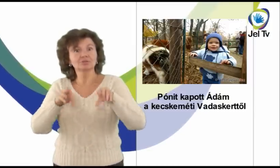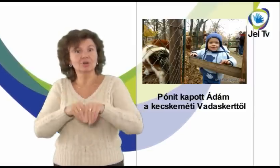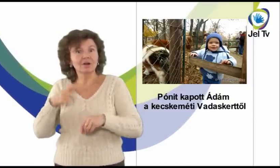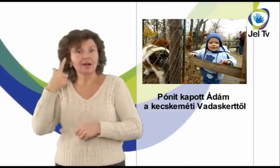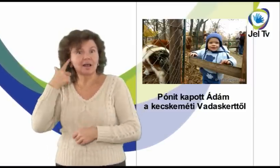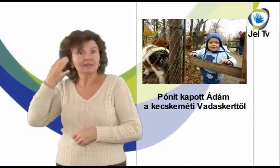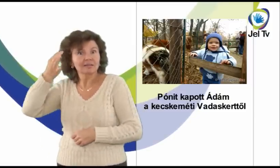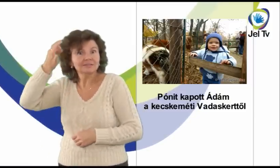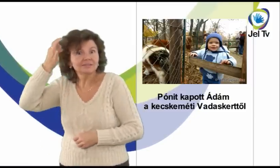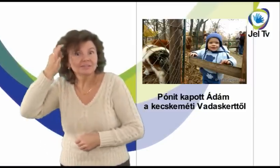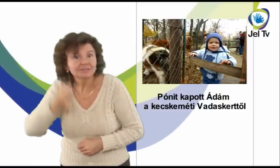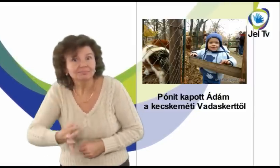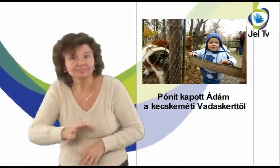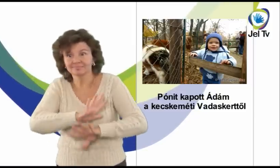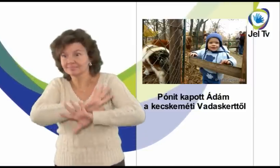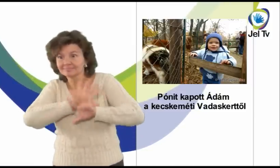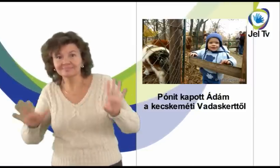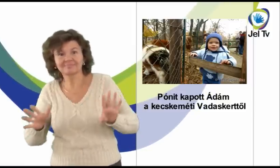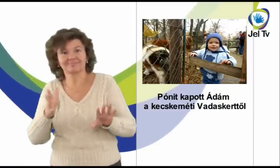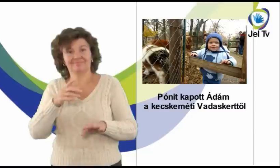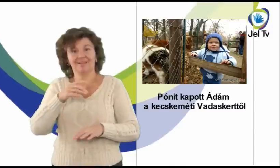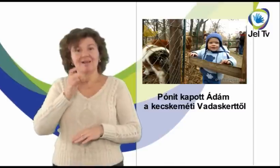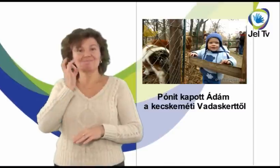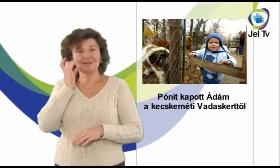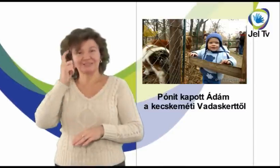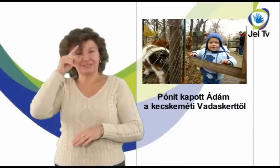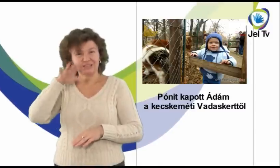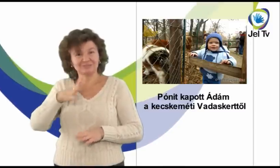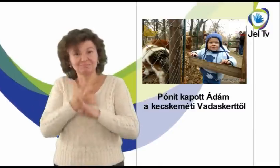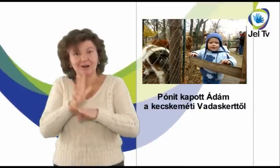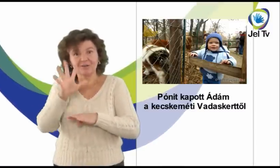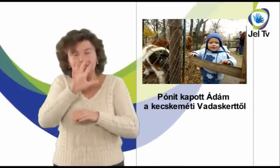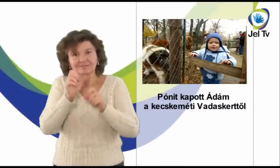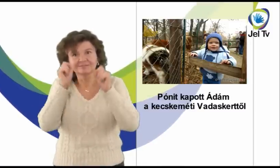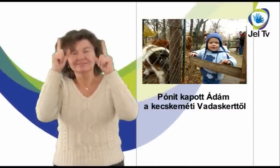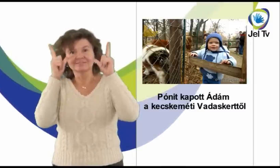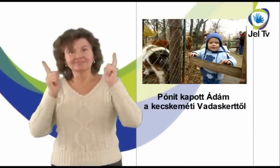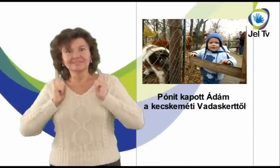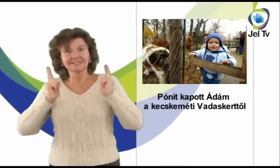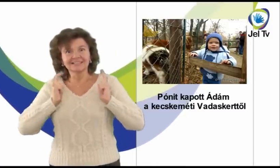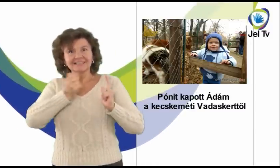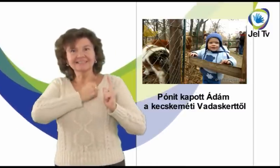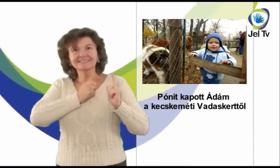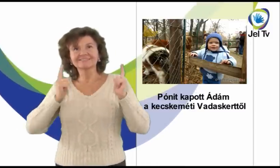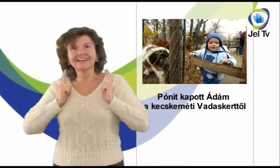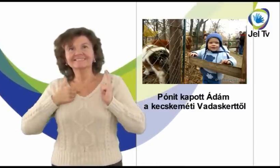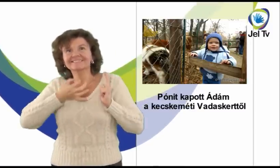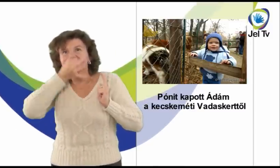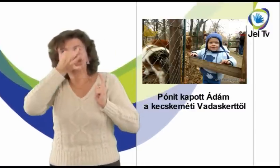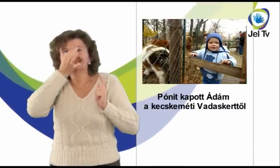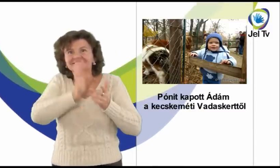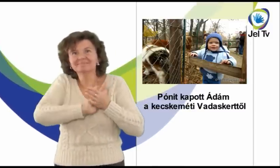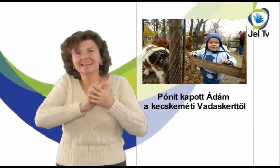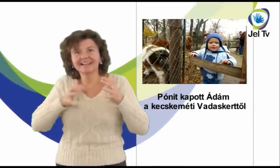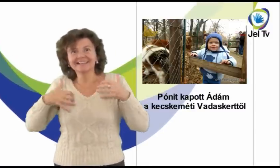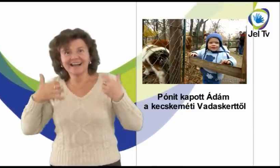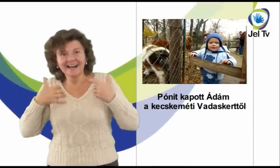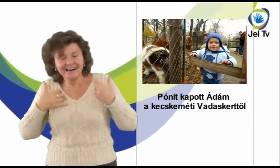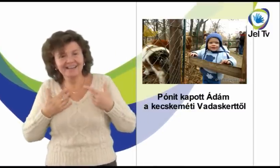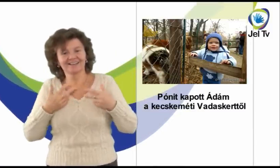A család nagyon megörült a hírnek és Bence már 5 órától ébren volt, izgatottan és kíváncsian várta, hogy milyen állatot kapnak majd.